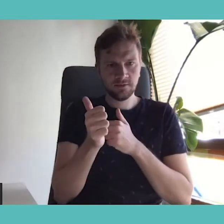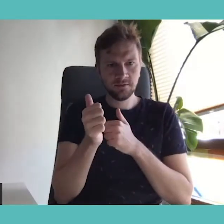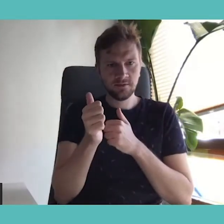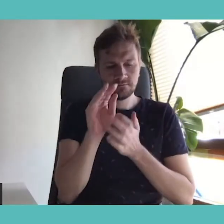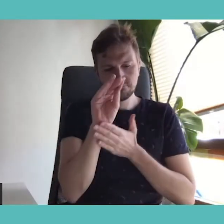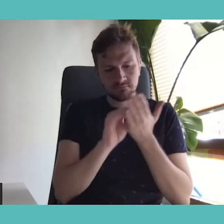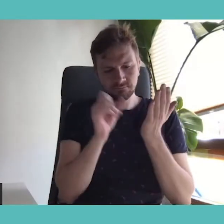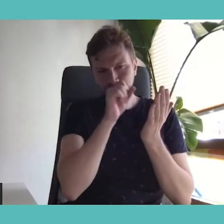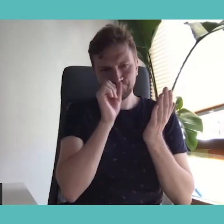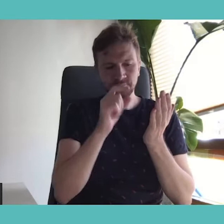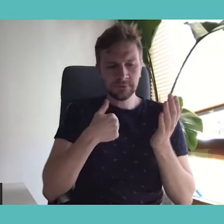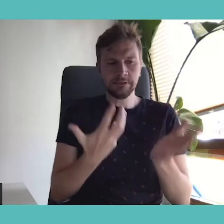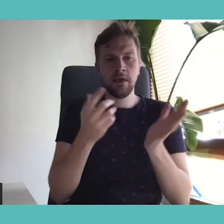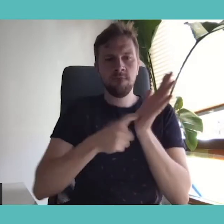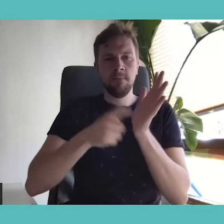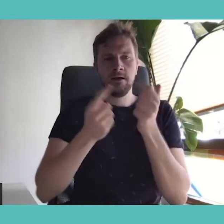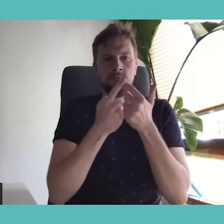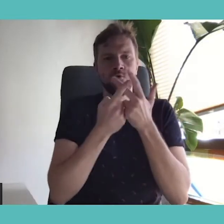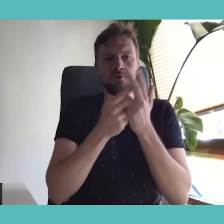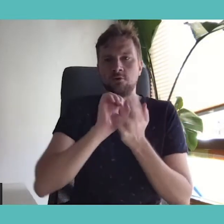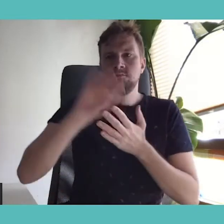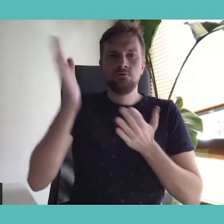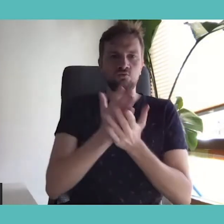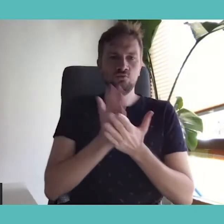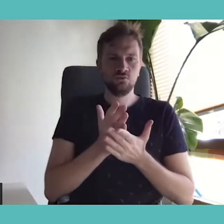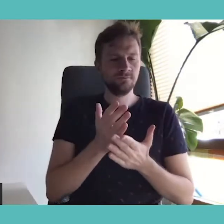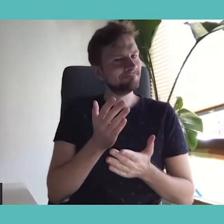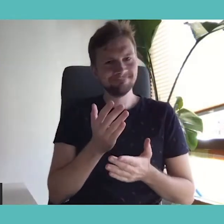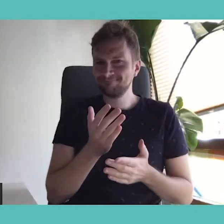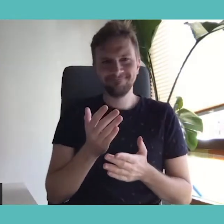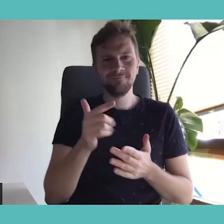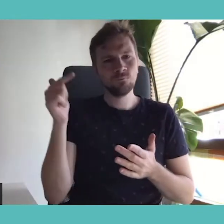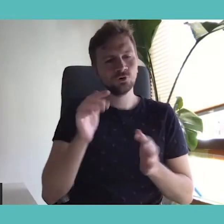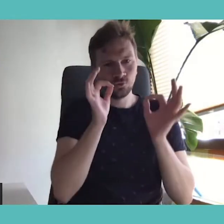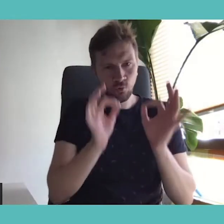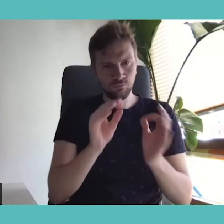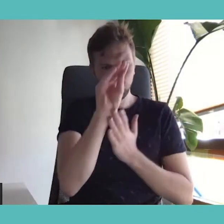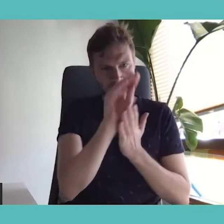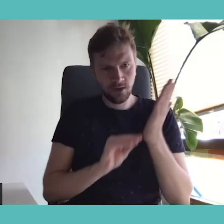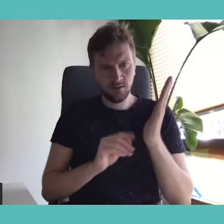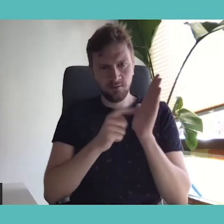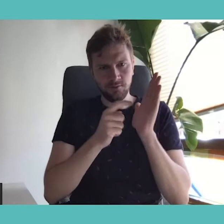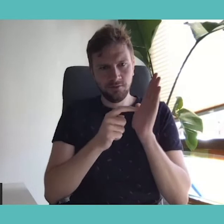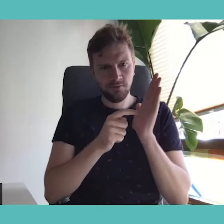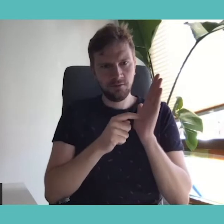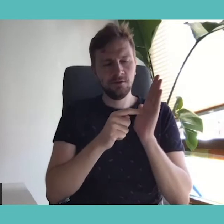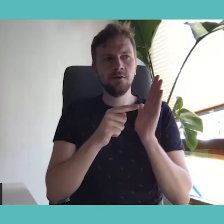Nie mogłem zrobić tego byle jak, domagać się czegoś i wysłać do rządu. Musiałem to dobrze zrobić.